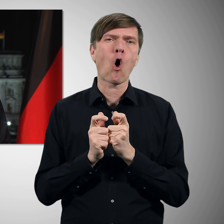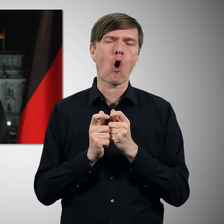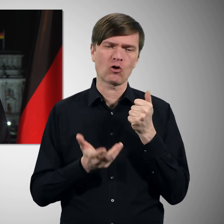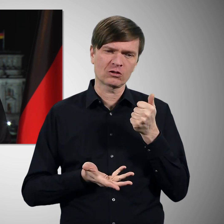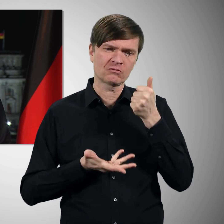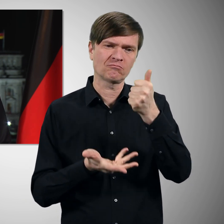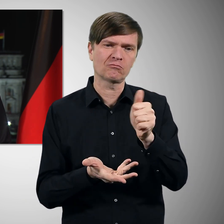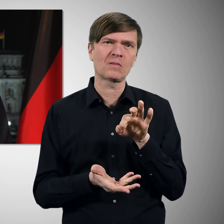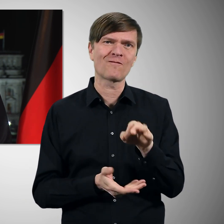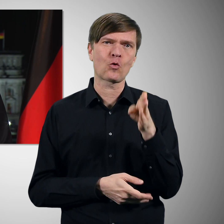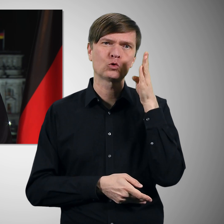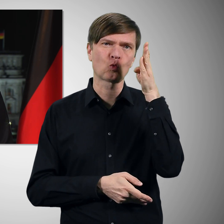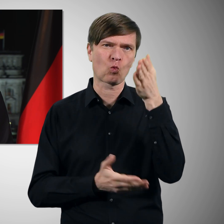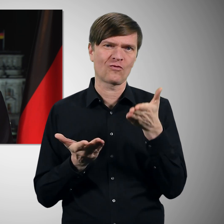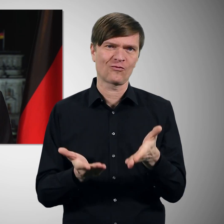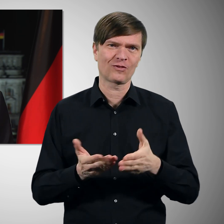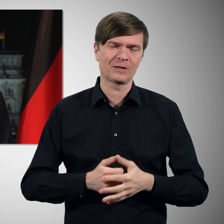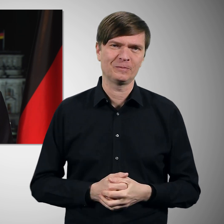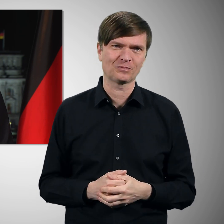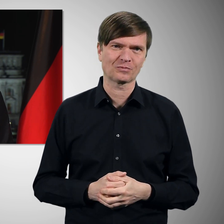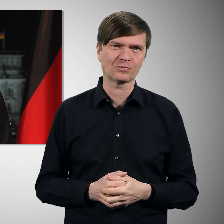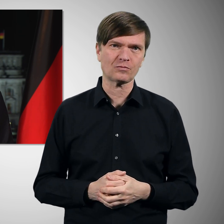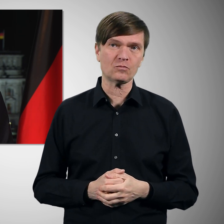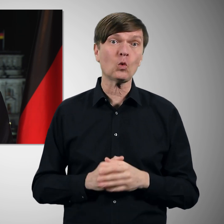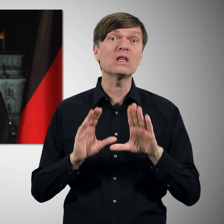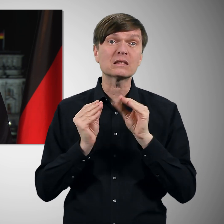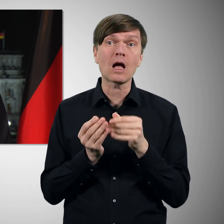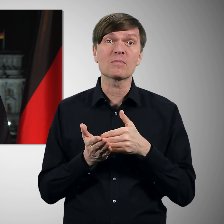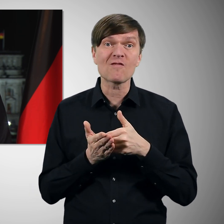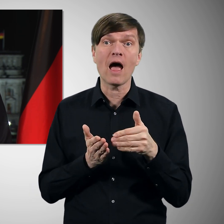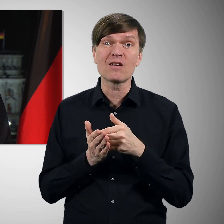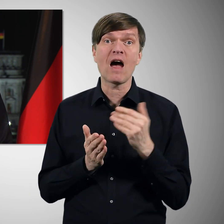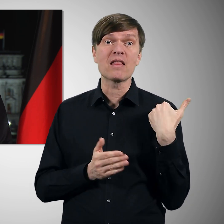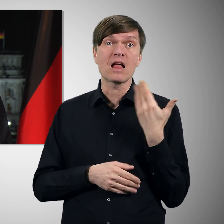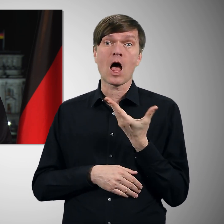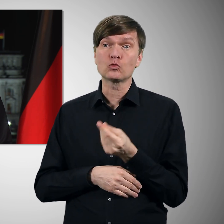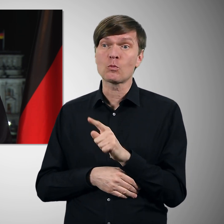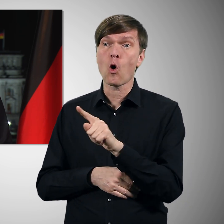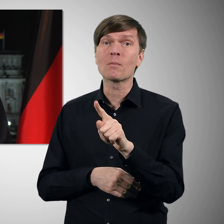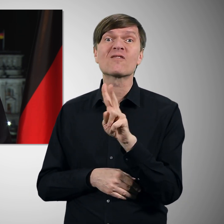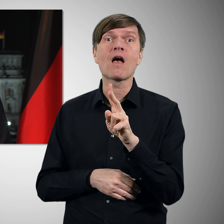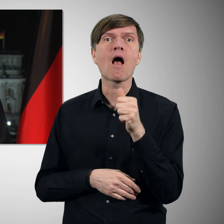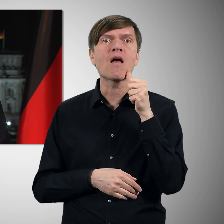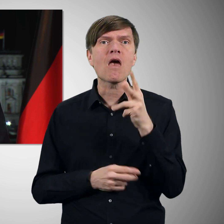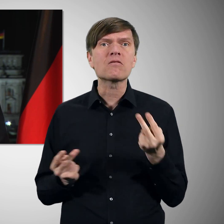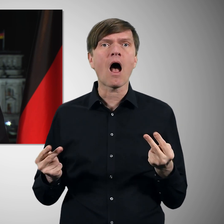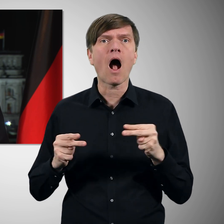Und unterm Strich entlasten wir auch weiterhin all diejenigen, die jeden Tag aufstehen und zur Arbeit gehen.